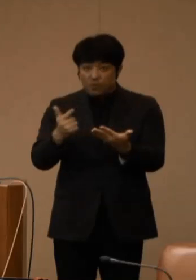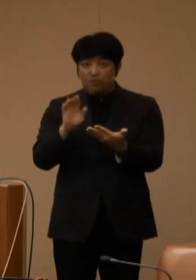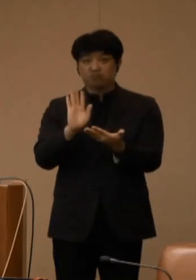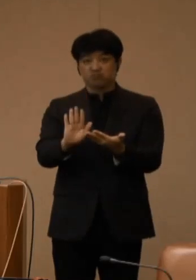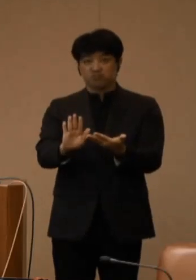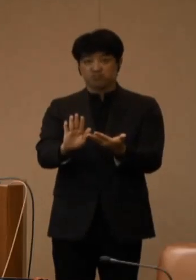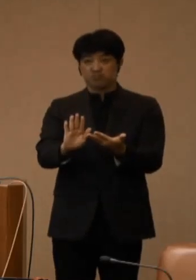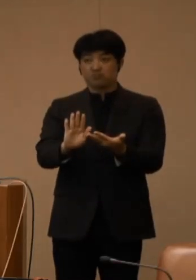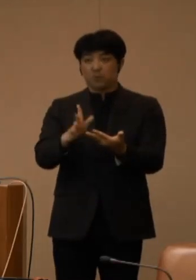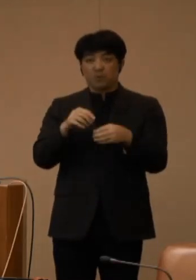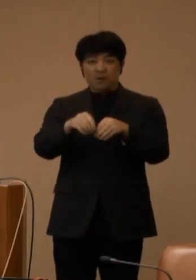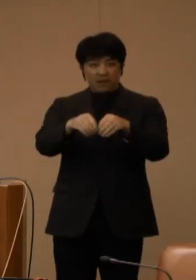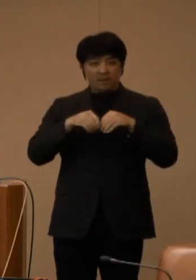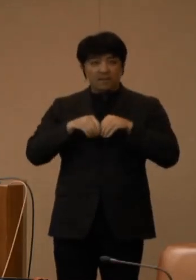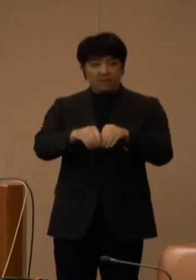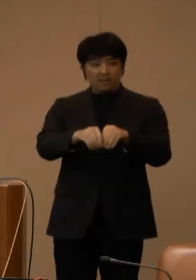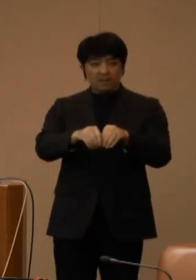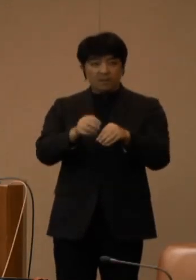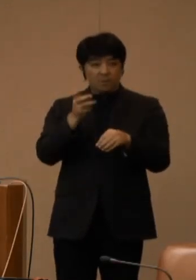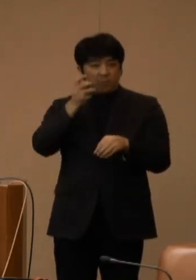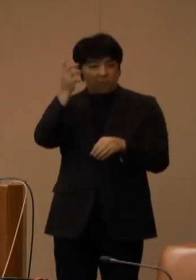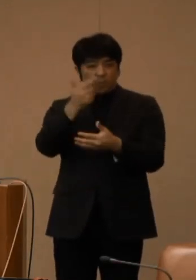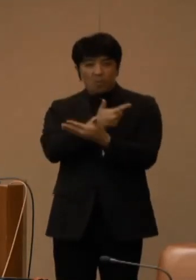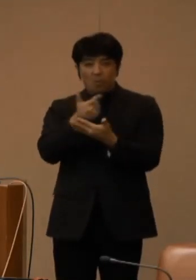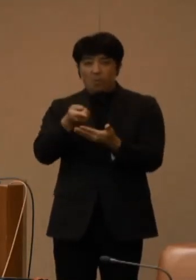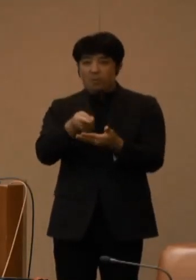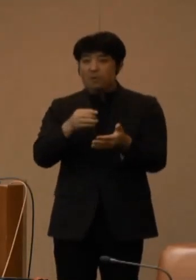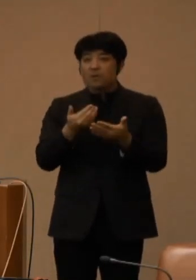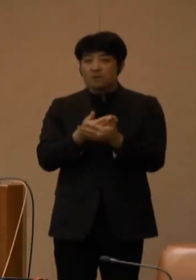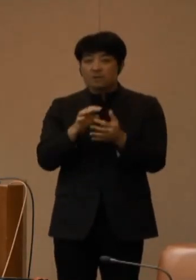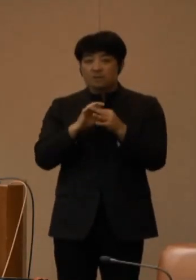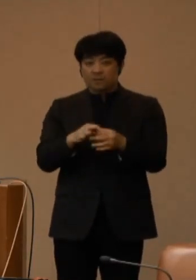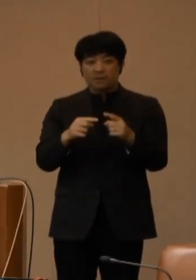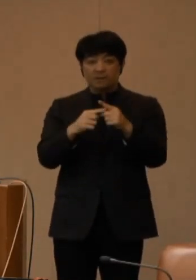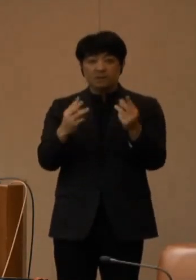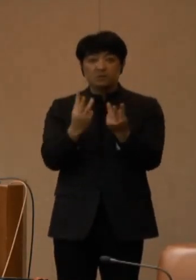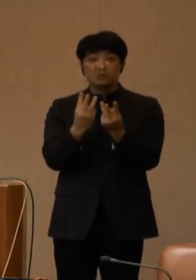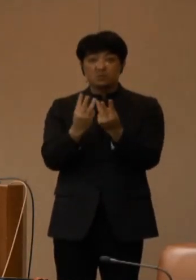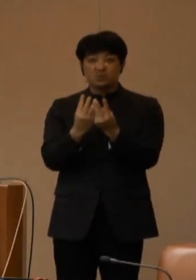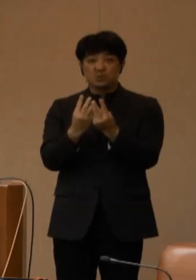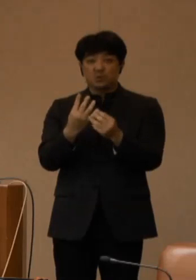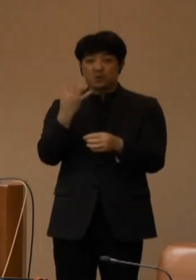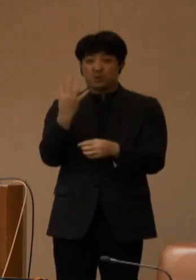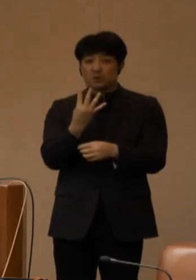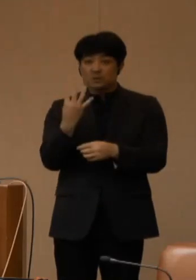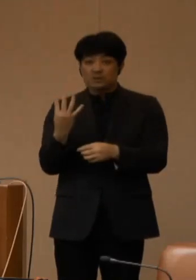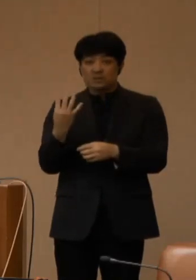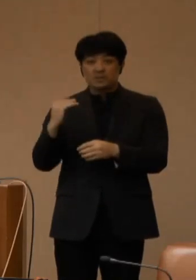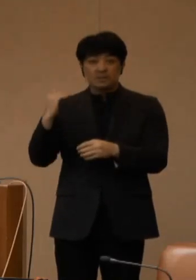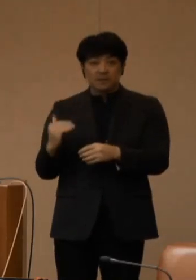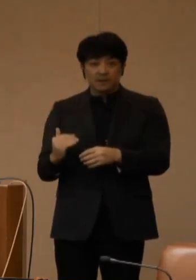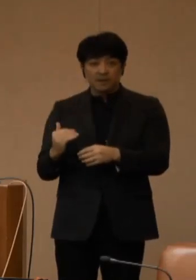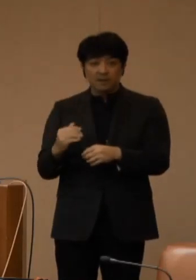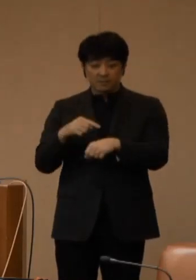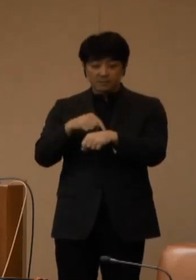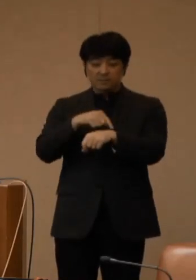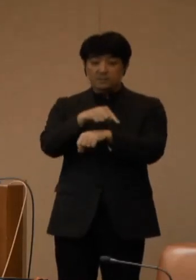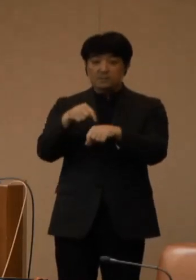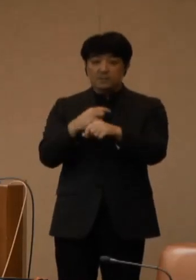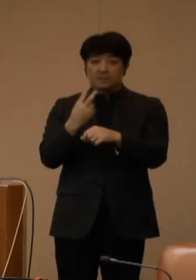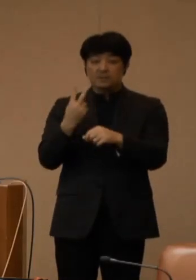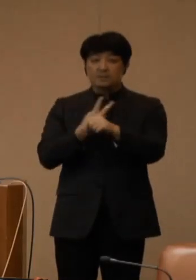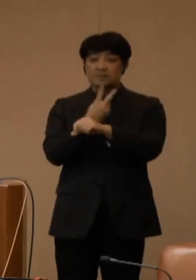感染リスクが高まることから、４人以下・２時間以内とすることを徹底し、夜10時までに